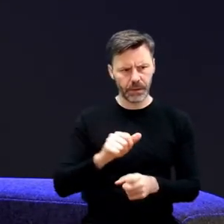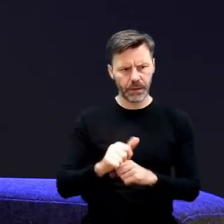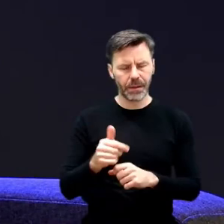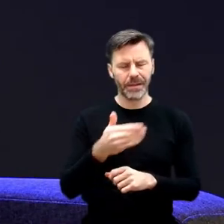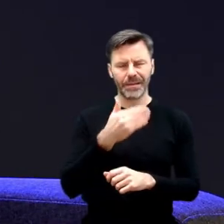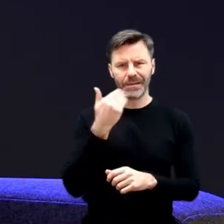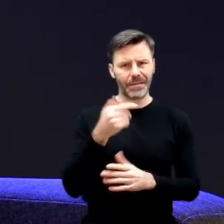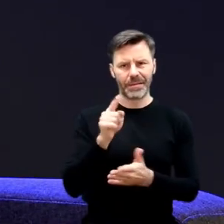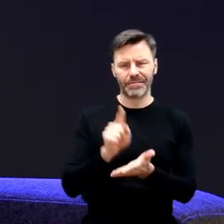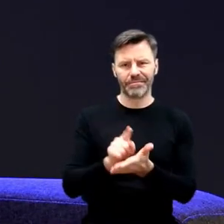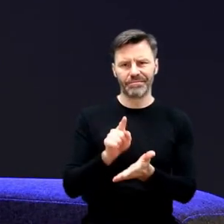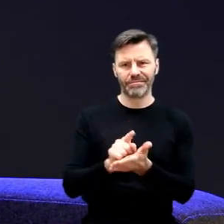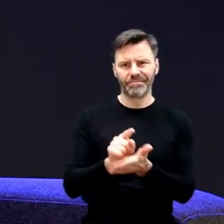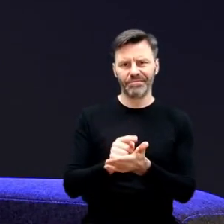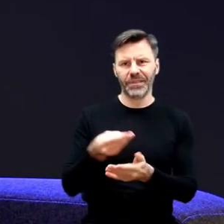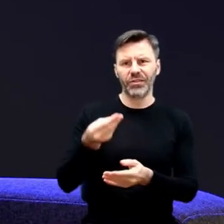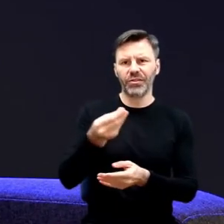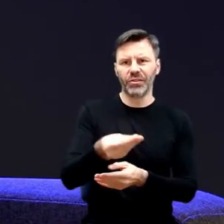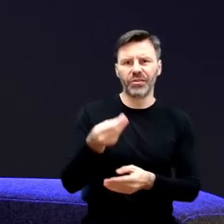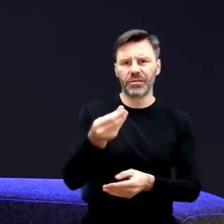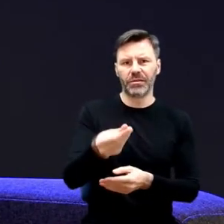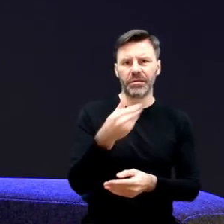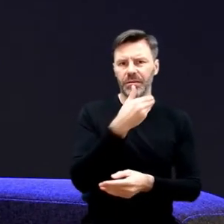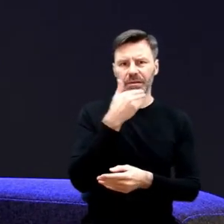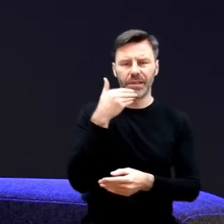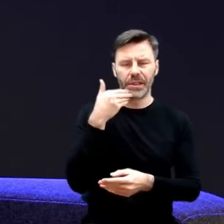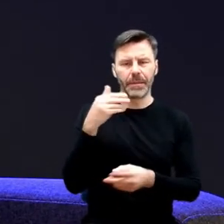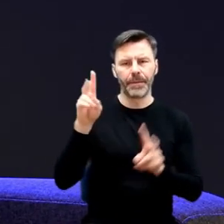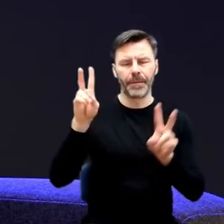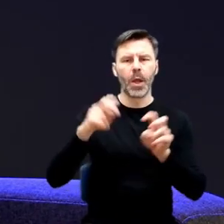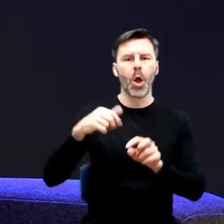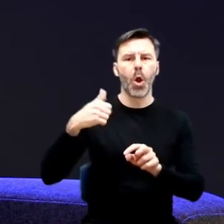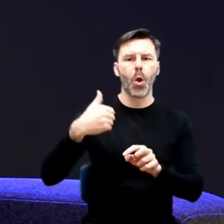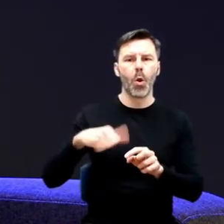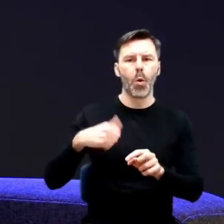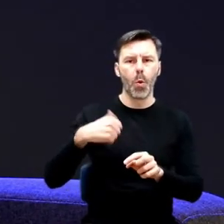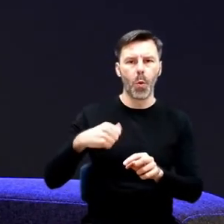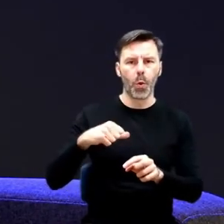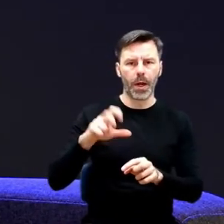Pracują, ale nie stać ich na wzięcie komercyjnego kredytu,